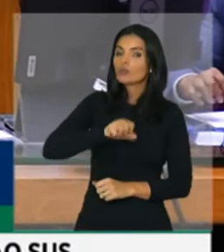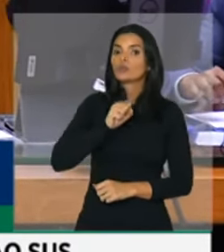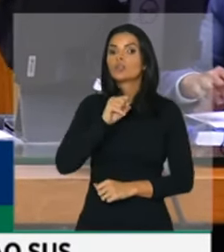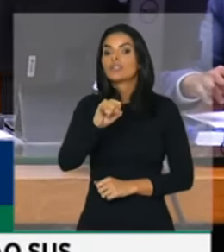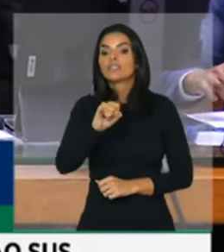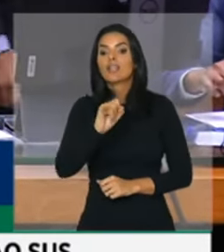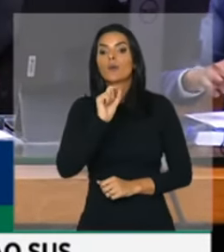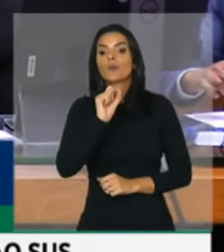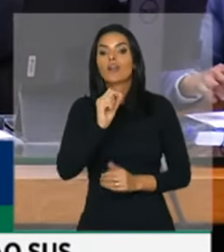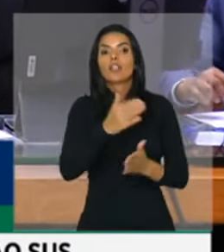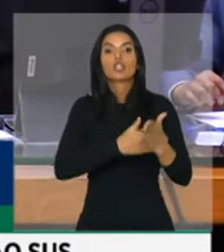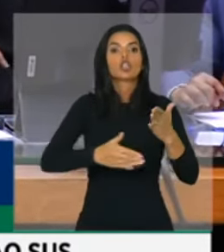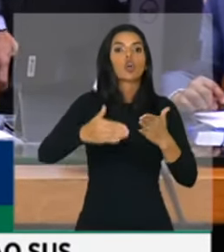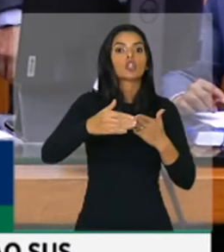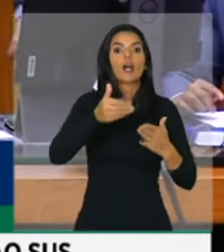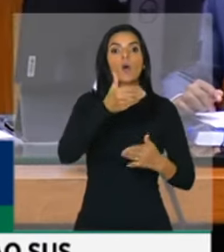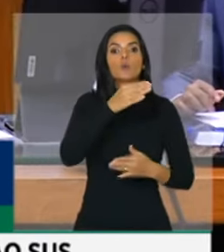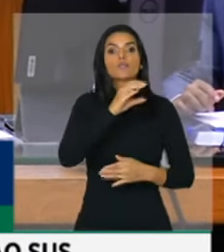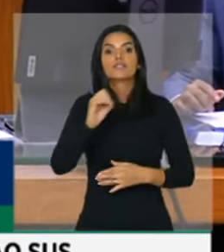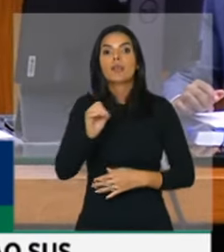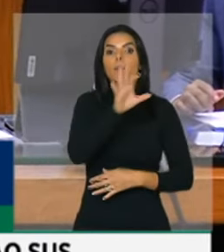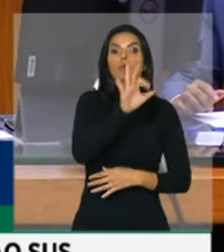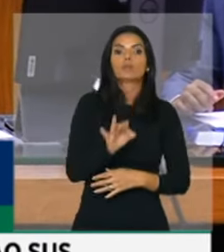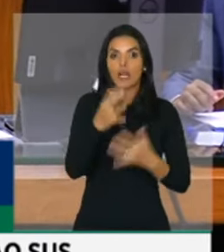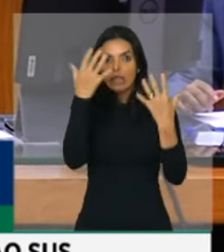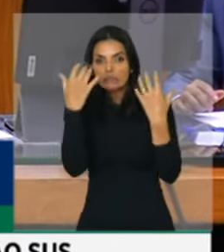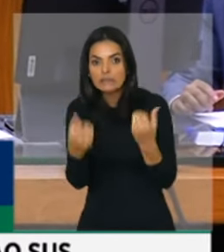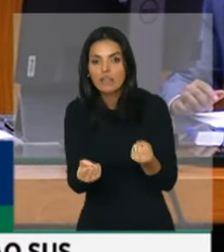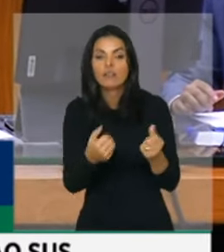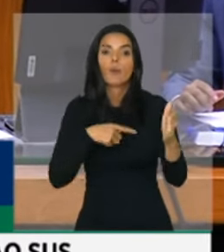SE FOR POR UNANIMIDADE. E AÍ EU PERGUNTO AO PSOL QUE TEM O DESTAQUE, AO PT QUE TEM O DESTAQUE, AO PDT QUE TEM UM